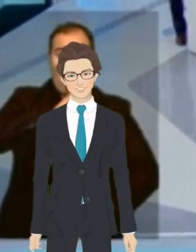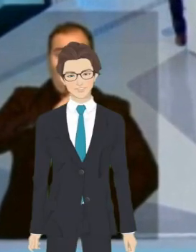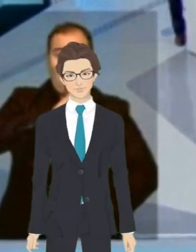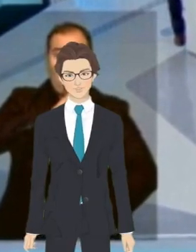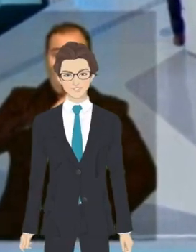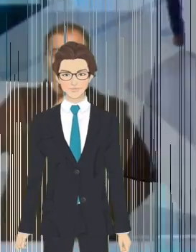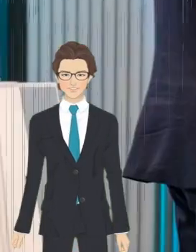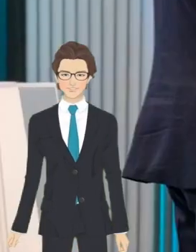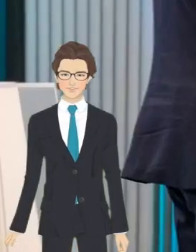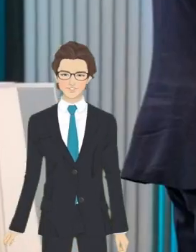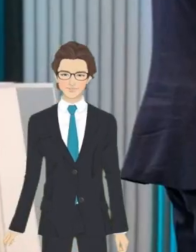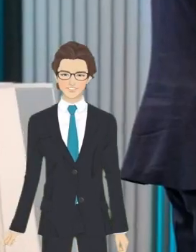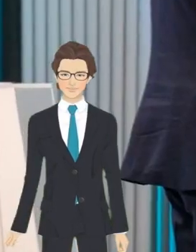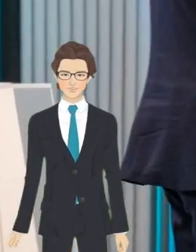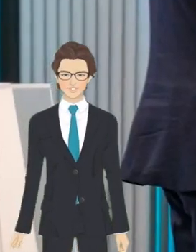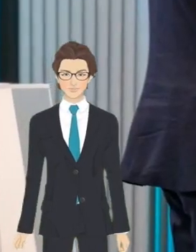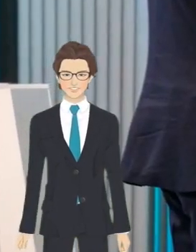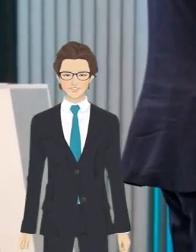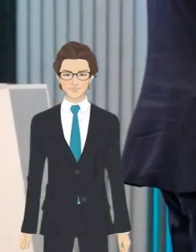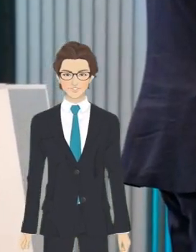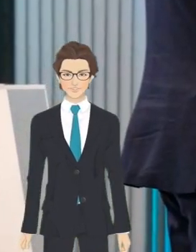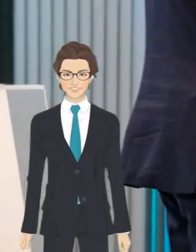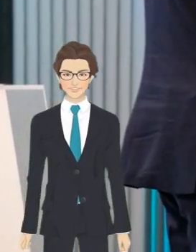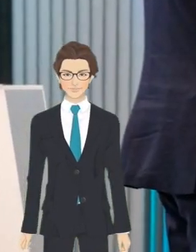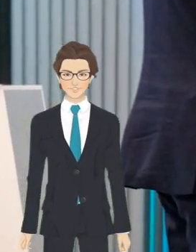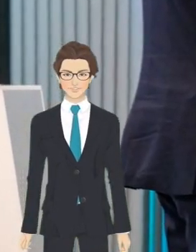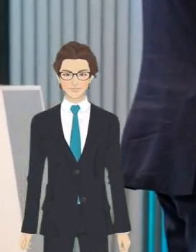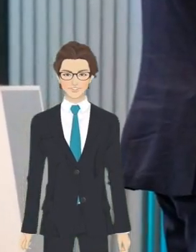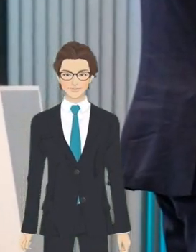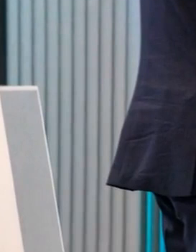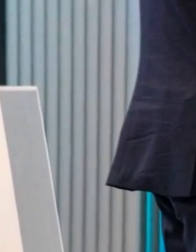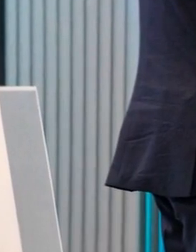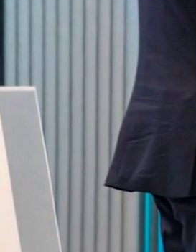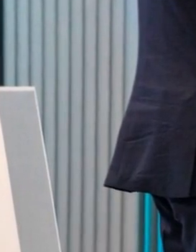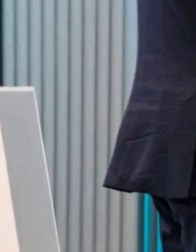Haddad diz que Tarcísio entregou pouco asfalto e trilhos no Sudeste